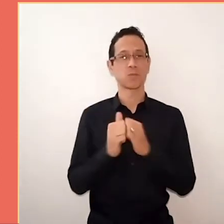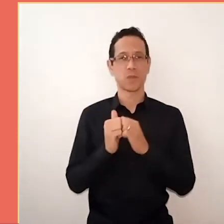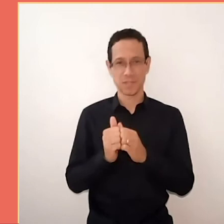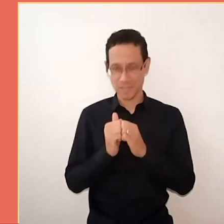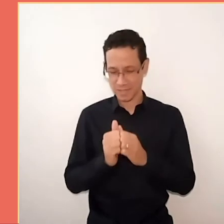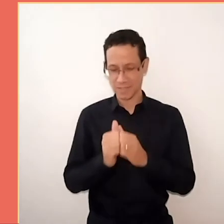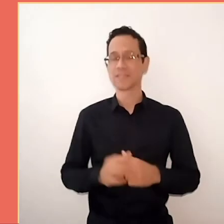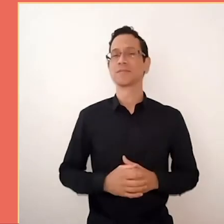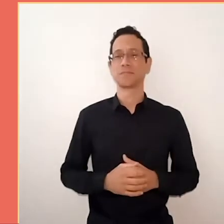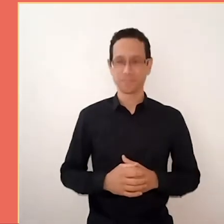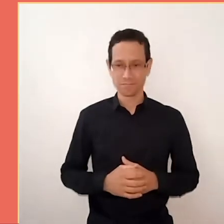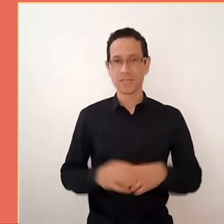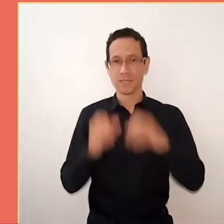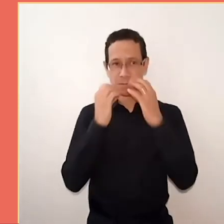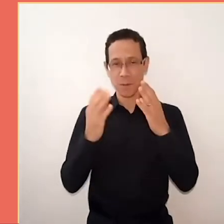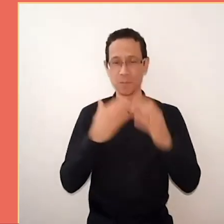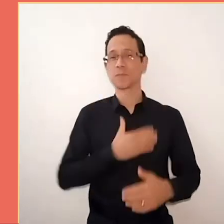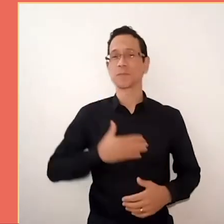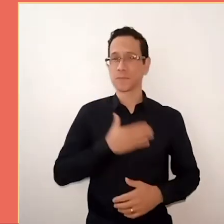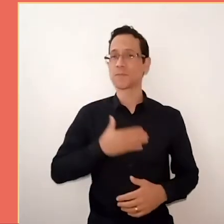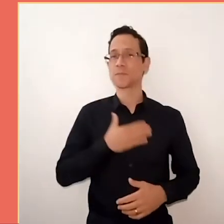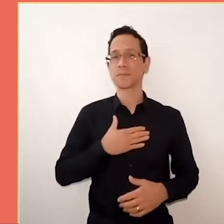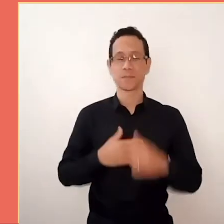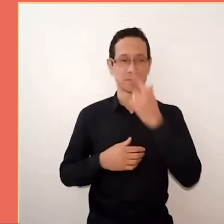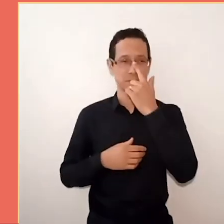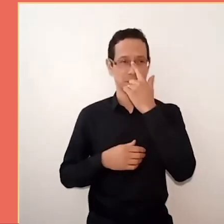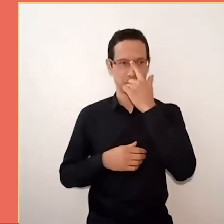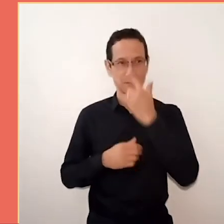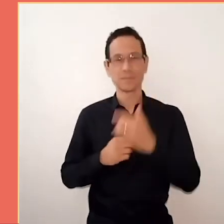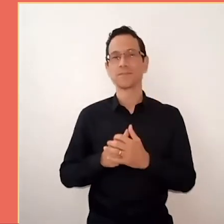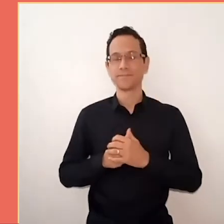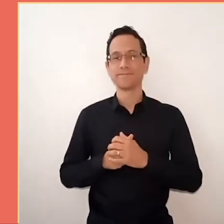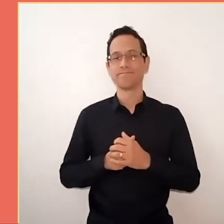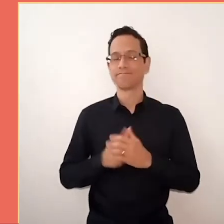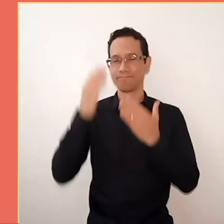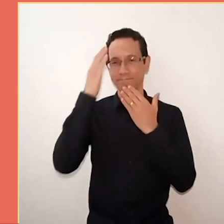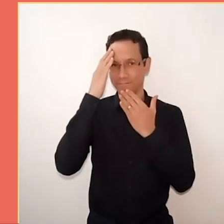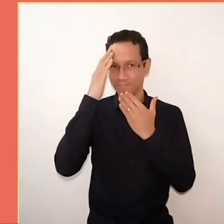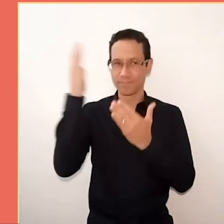então, é sempre um prazer, agradeço a tua apresentação